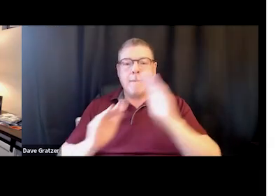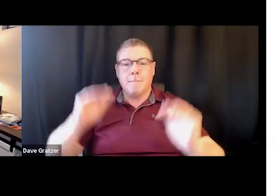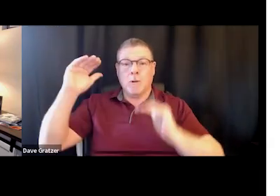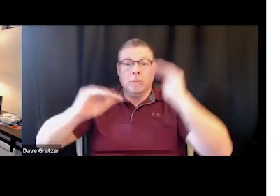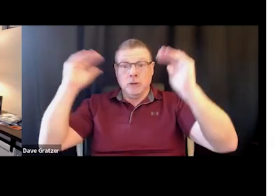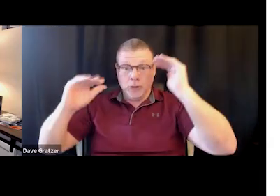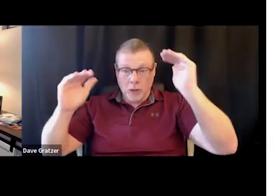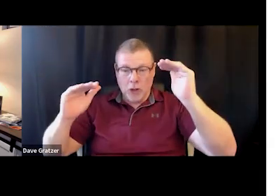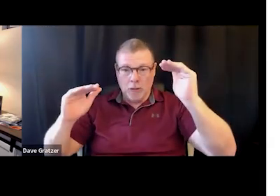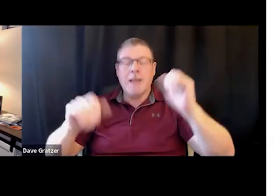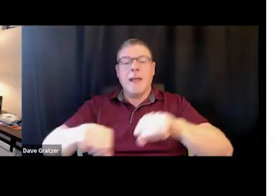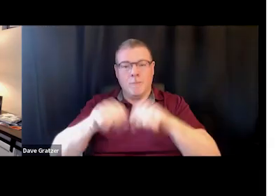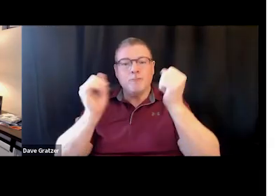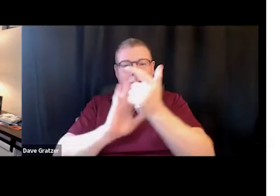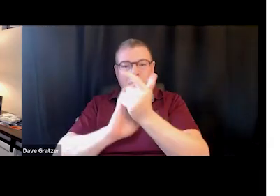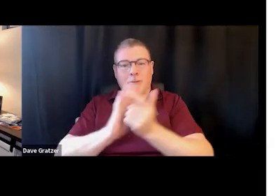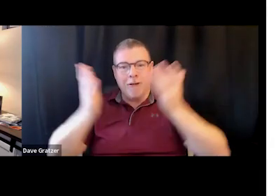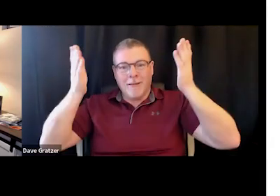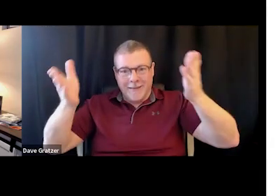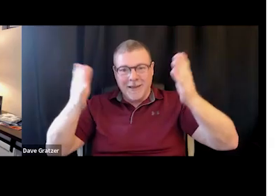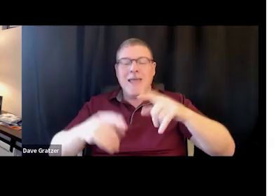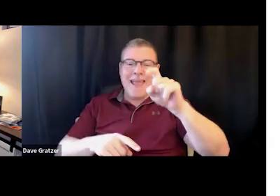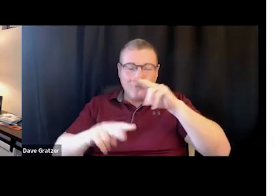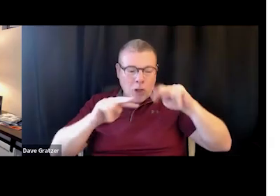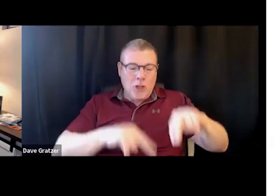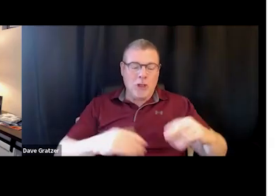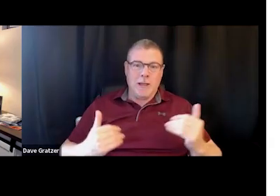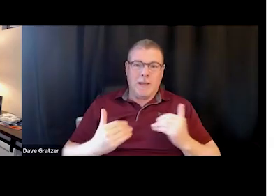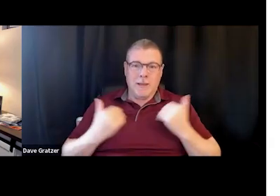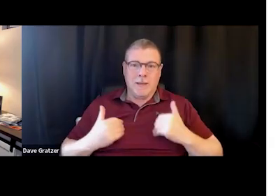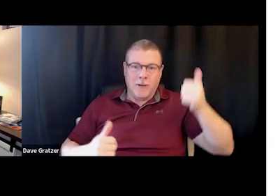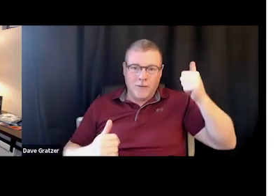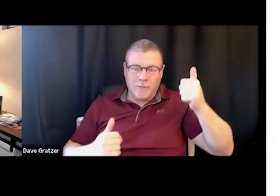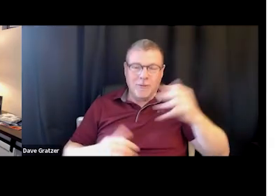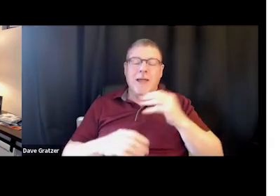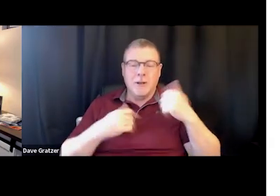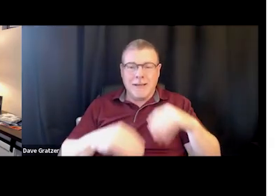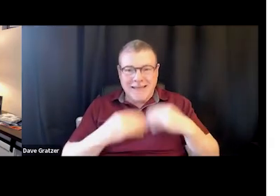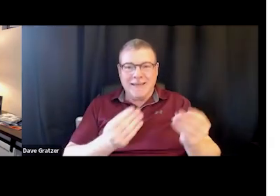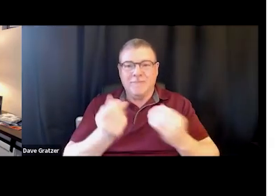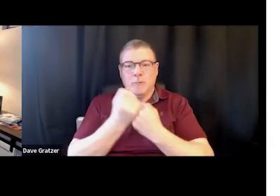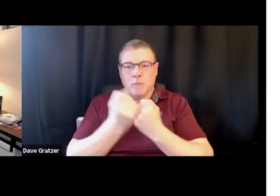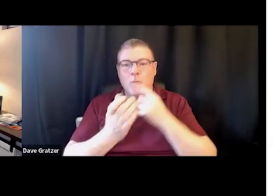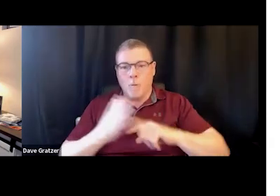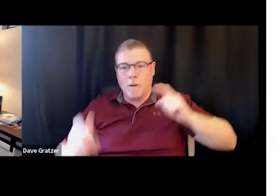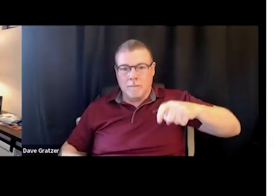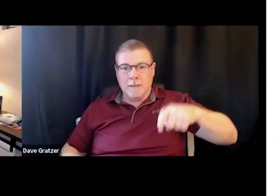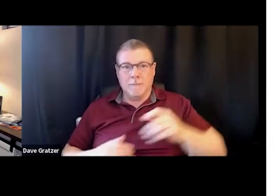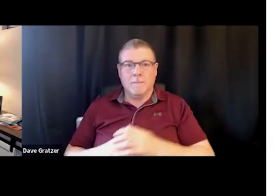Y por eso, necesitamos prestarles atención en la edad de delito juvenil, y tratar de brindarles el apoyo que necesitan. Un estudio de Colorado